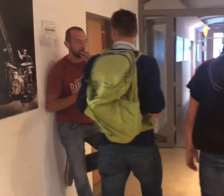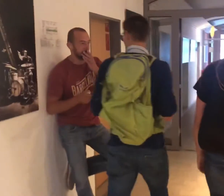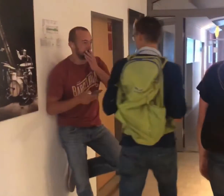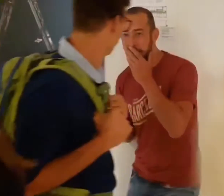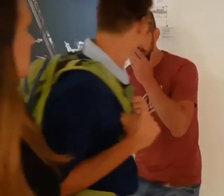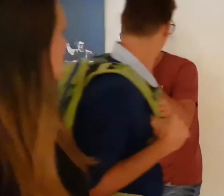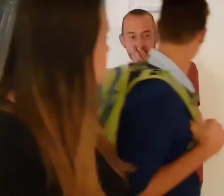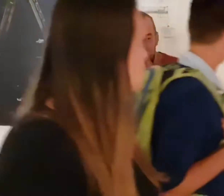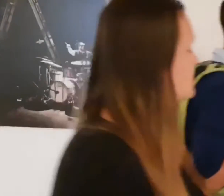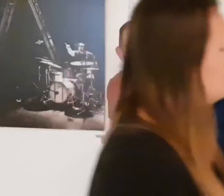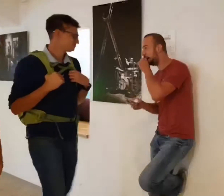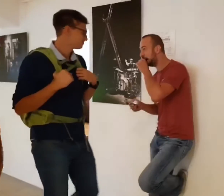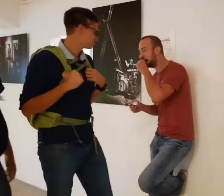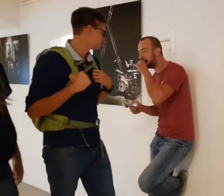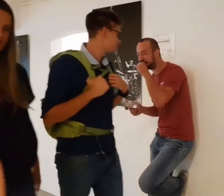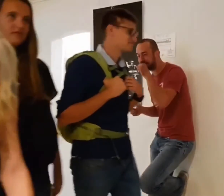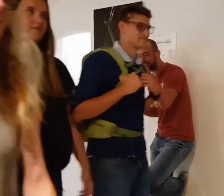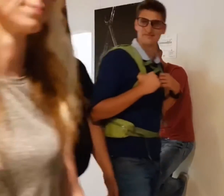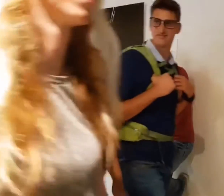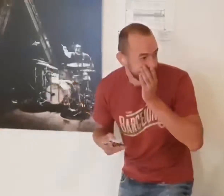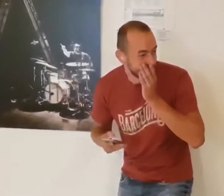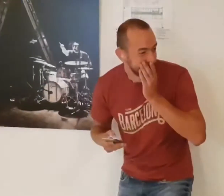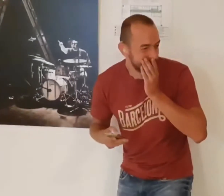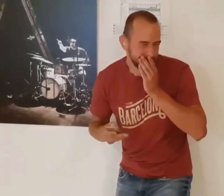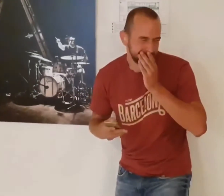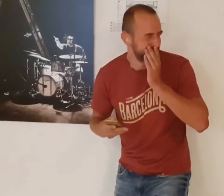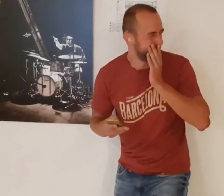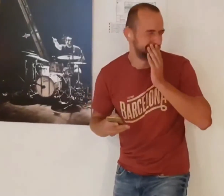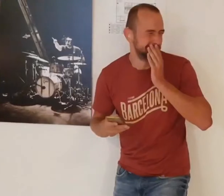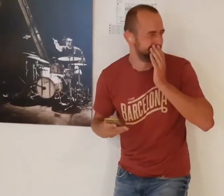[ haha, haha ]